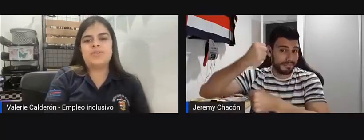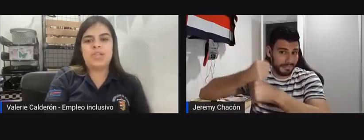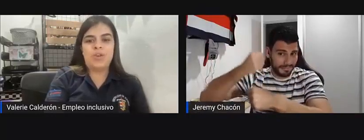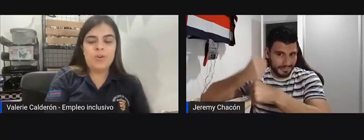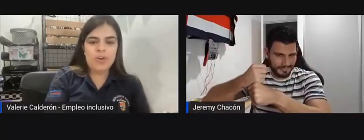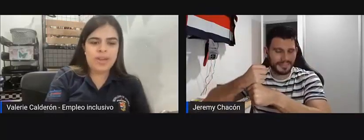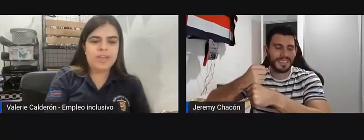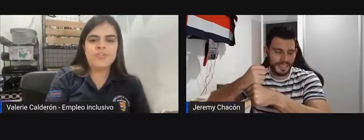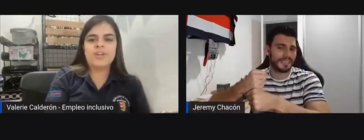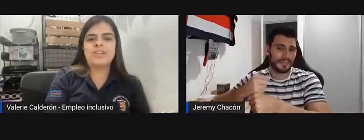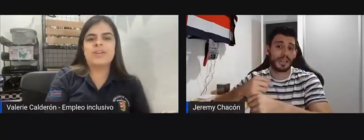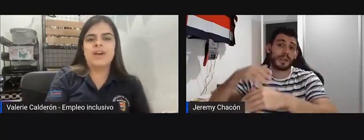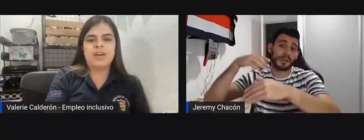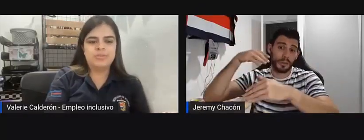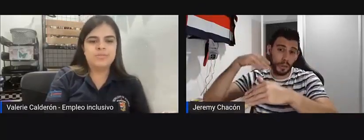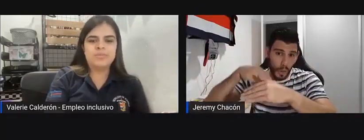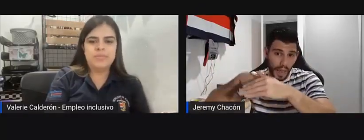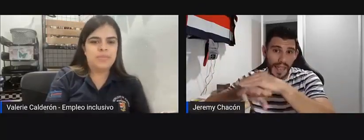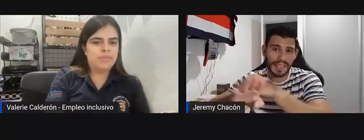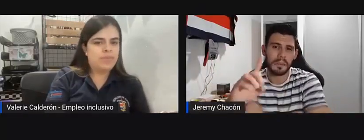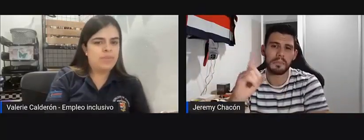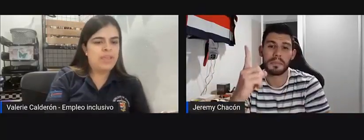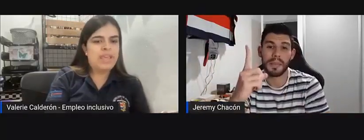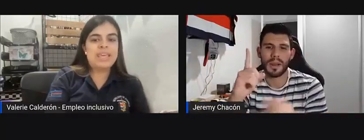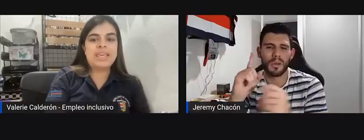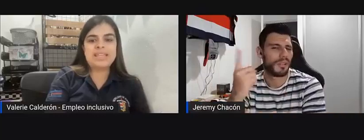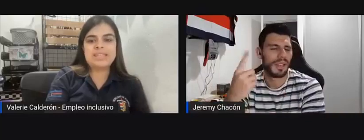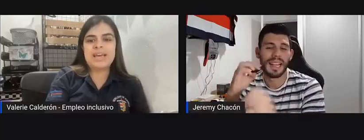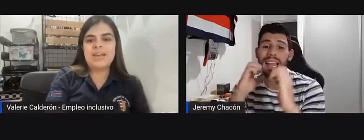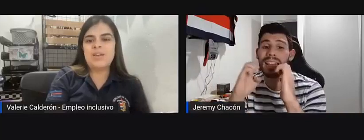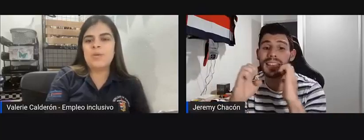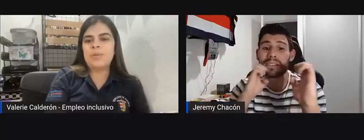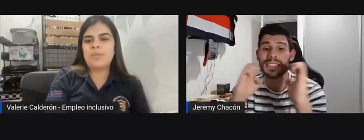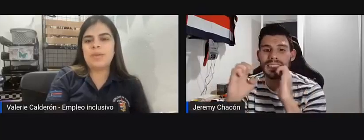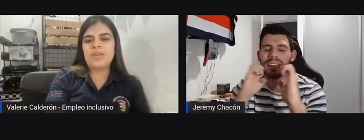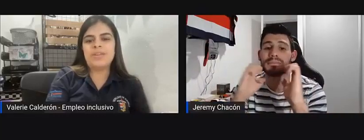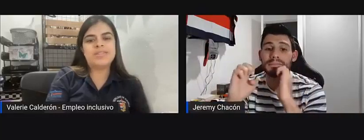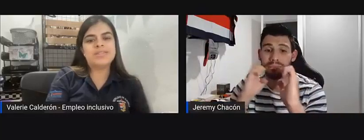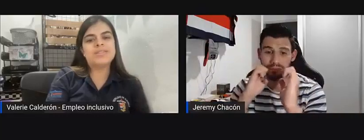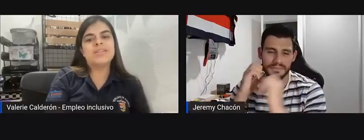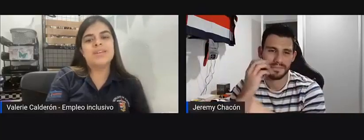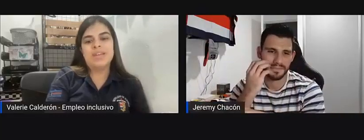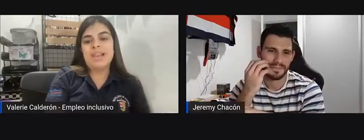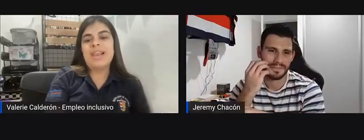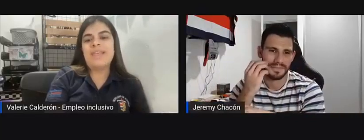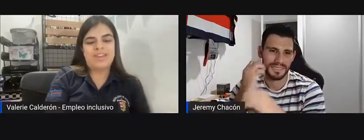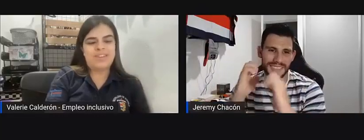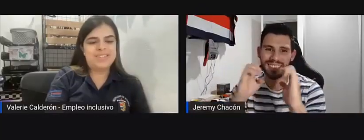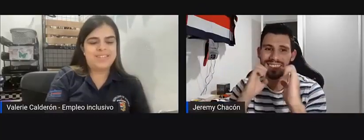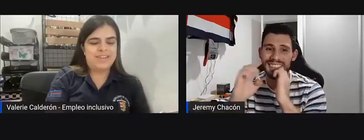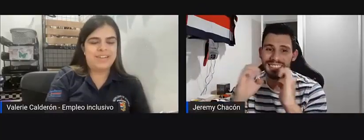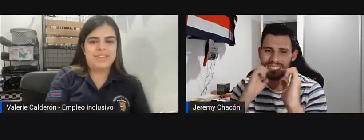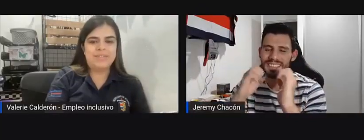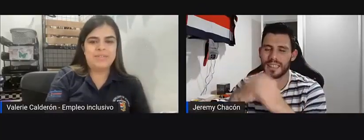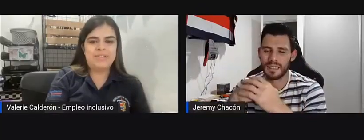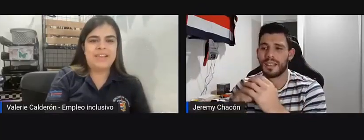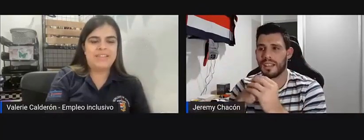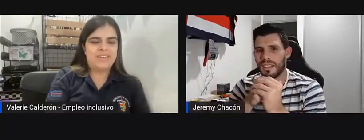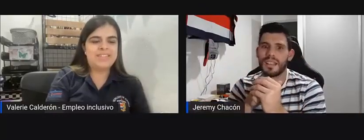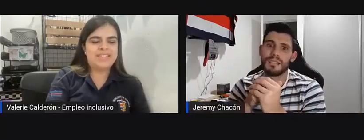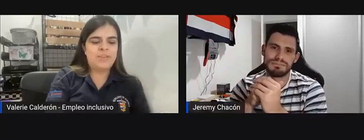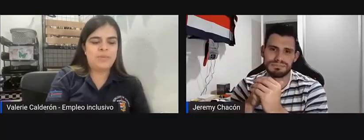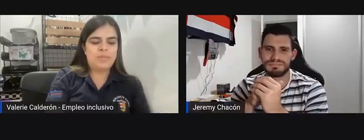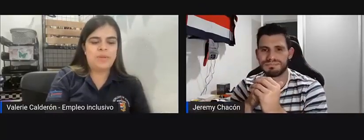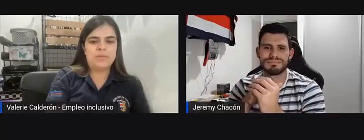se logra encontrar trabajo ingresar lo primero es la entrevista verdad la entrevista es lo primero